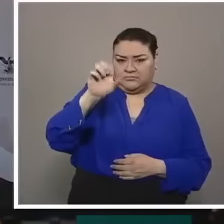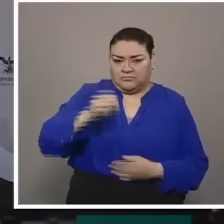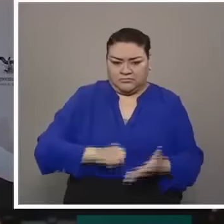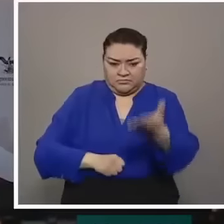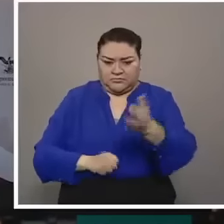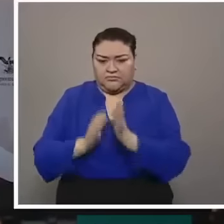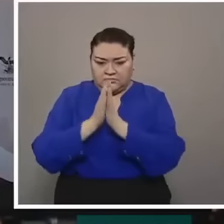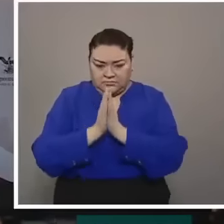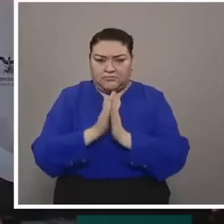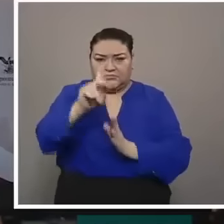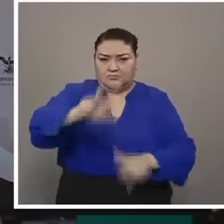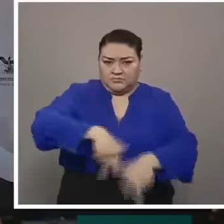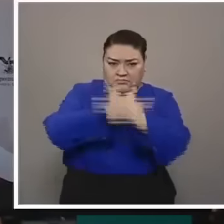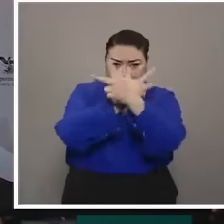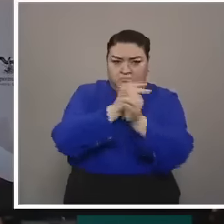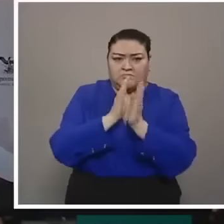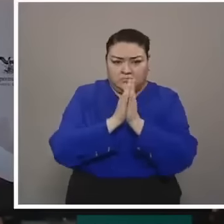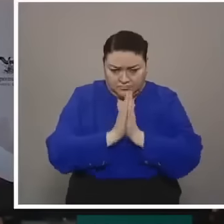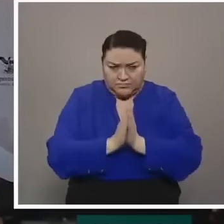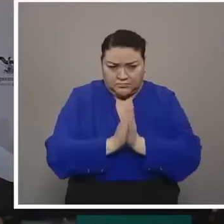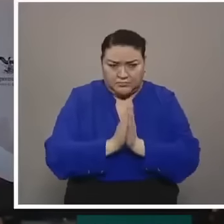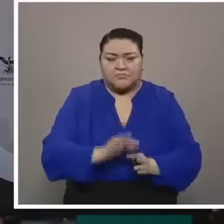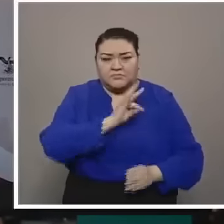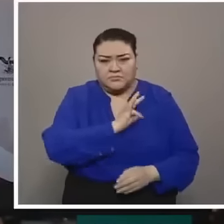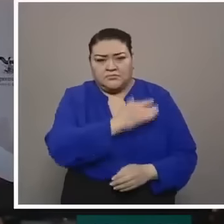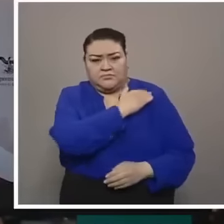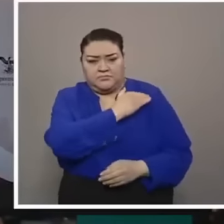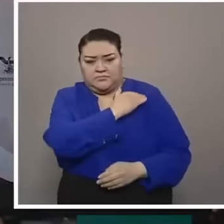quieran hacer uso de la voz nos lo indiquen ahí con la manita en el sistema. Por favor,